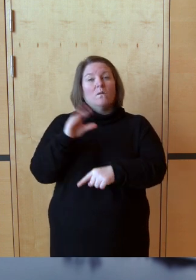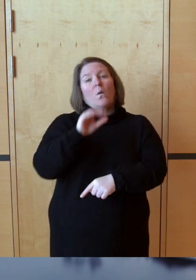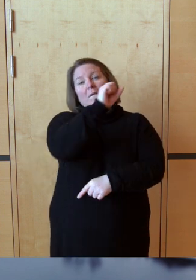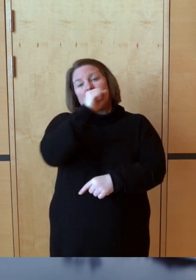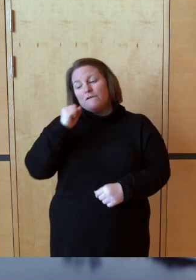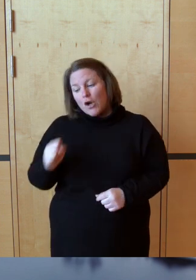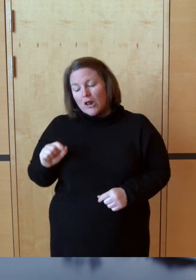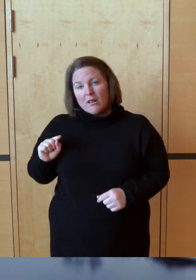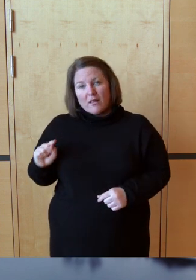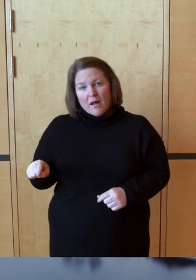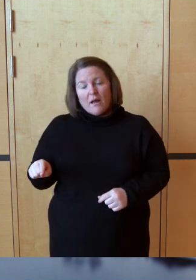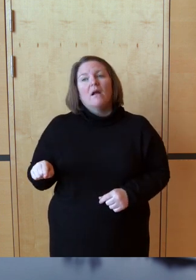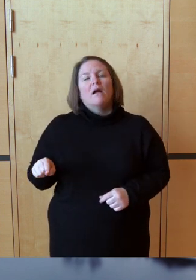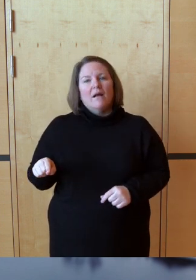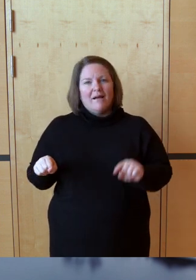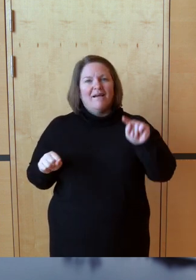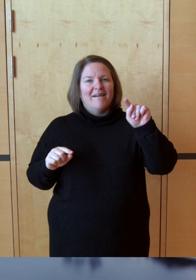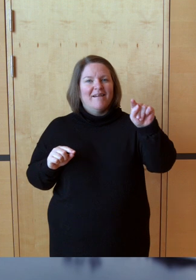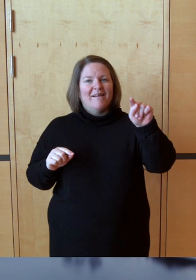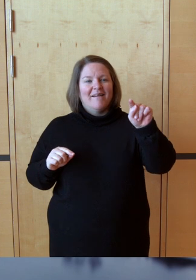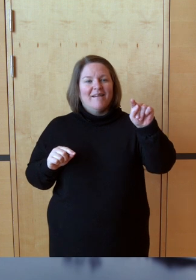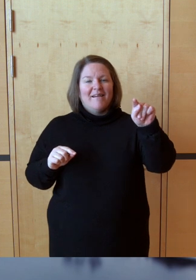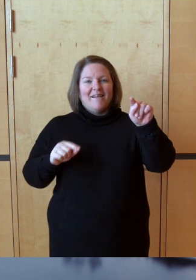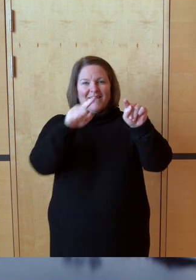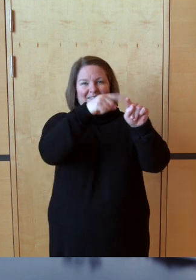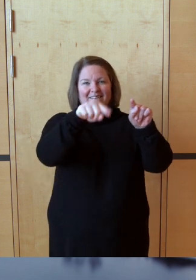Det gör man ju också då stations anläggningen uppe vid Solbacken